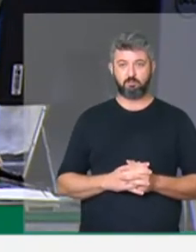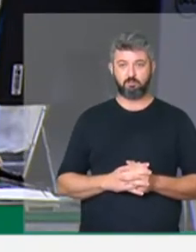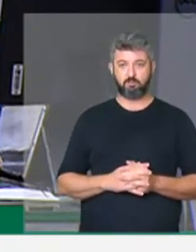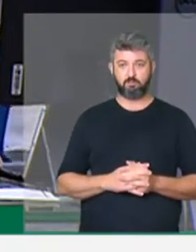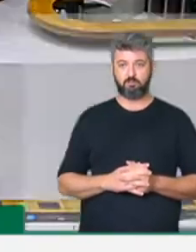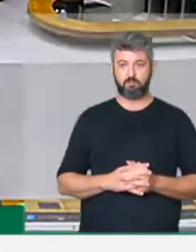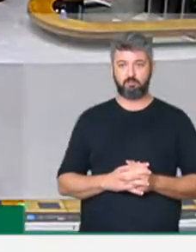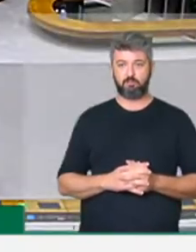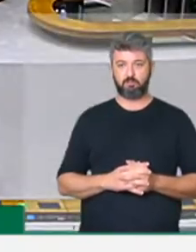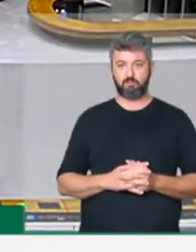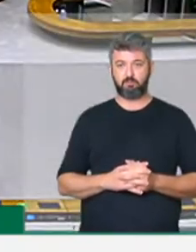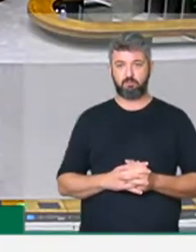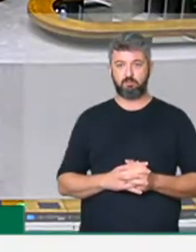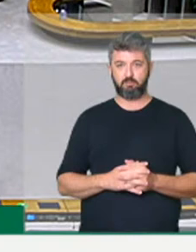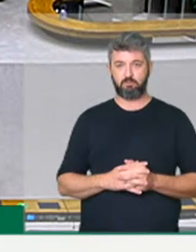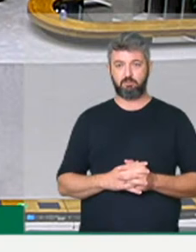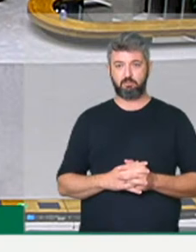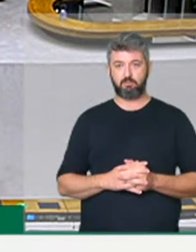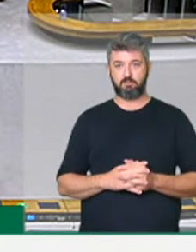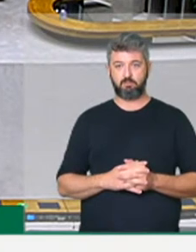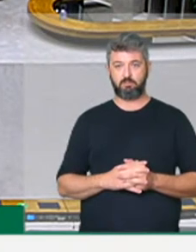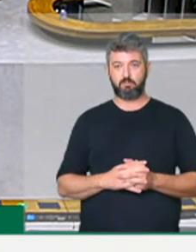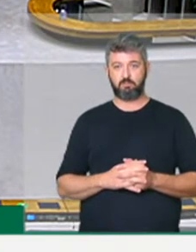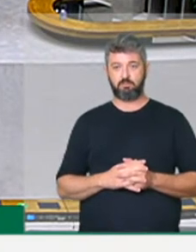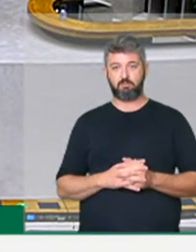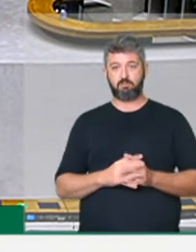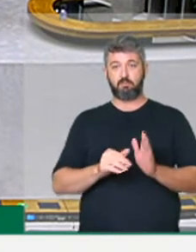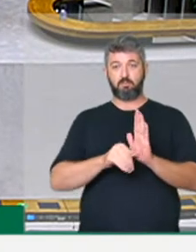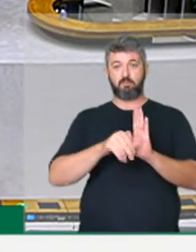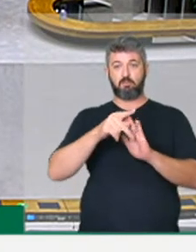FINAM E O FINOR. -- [DEPUTADO]: PRESIDENTE ESTOU PERCEBENDO O DEBATE E